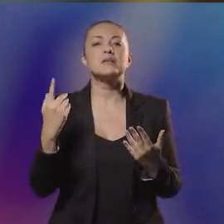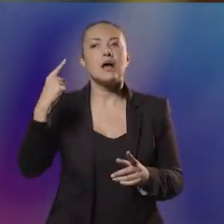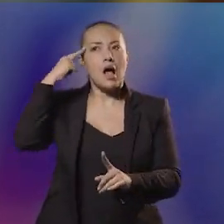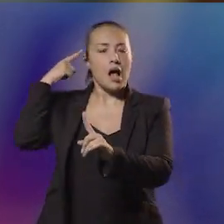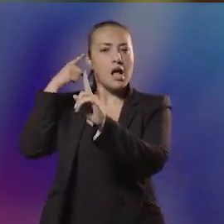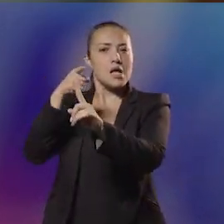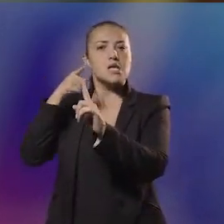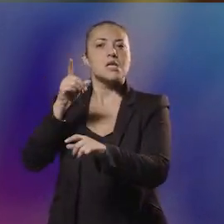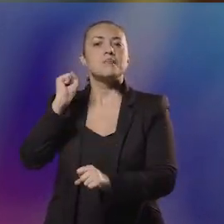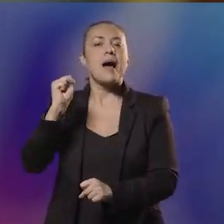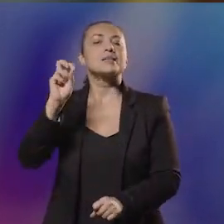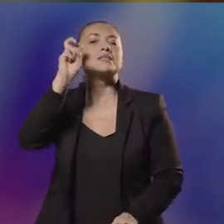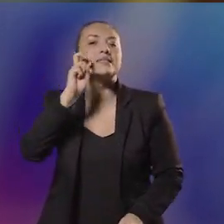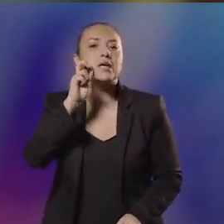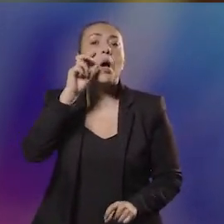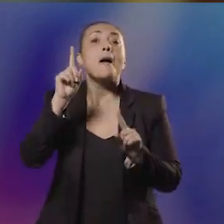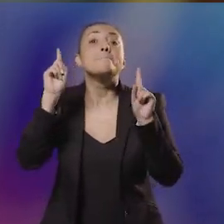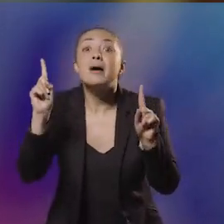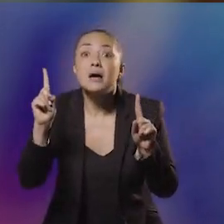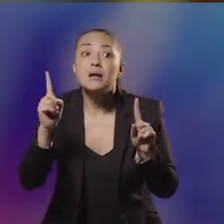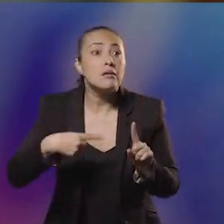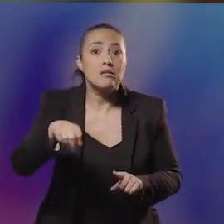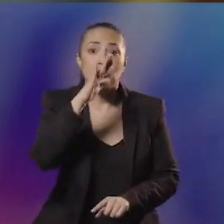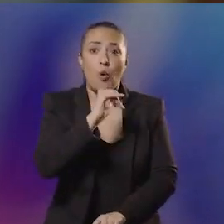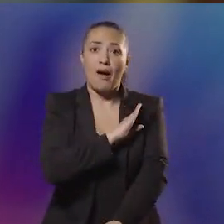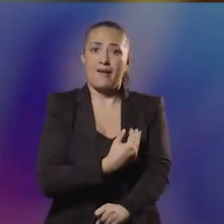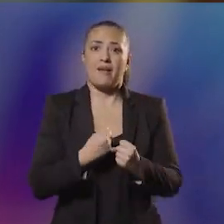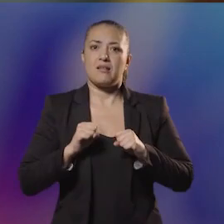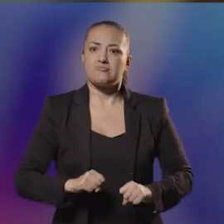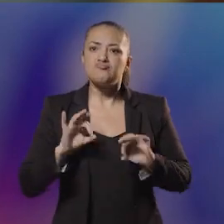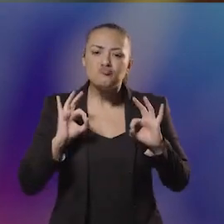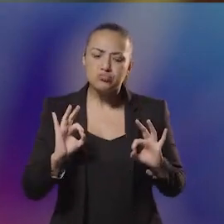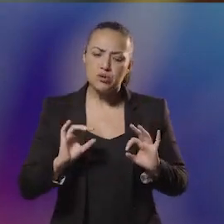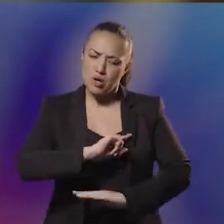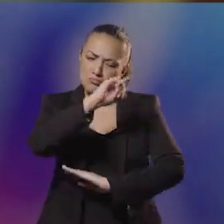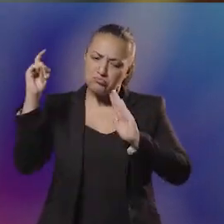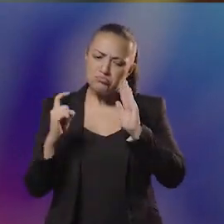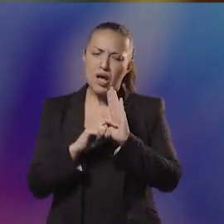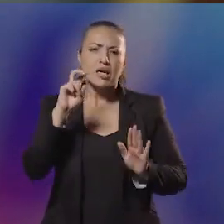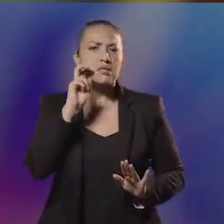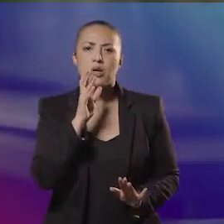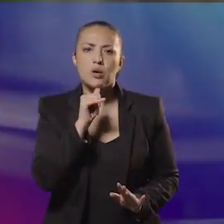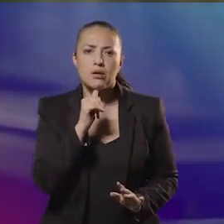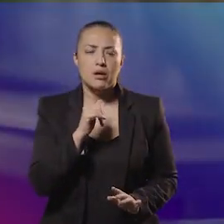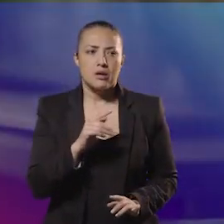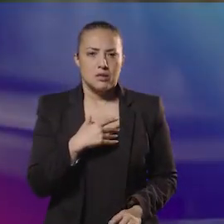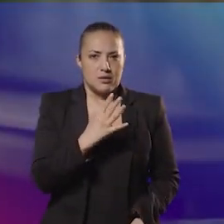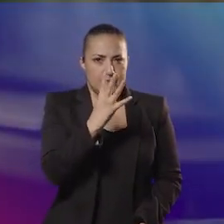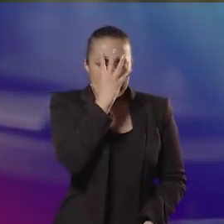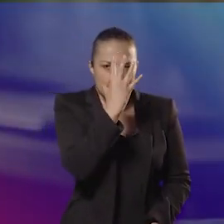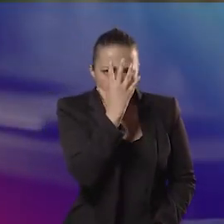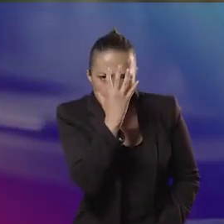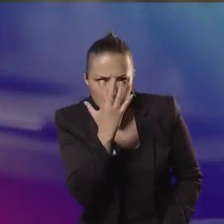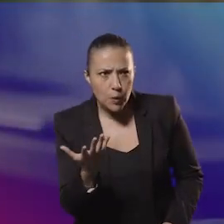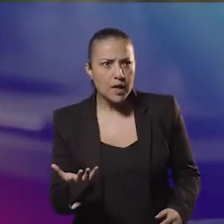por la sexualidad, pero somos incapaces de hablar de una sexualidad plena. Nos da vergüenza,